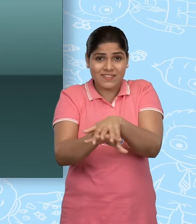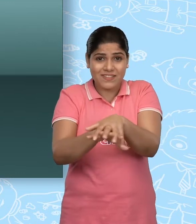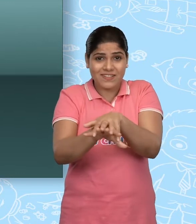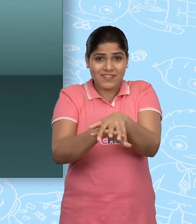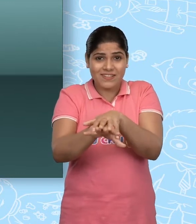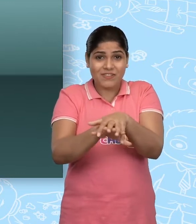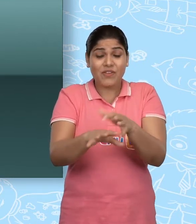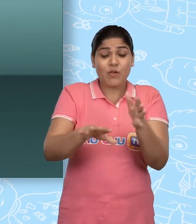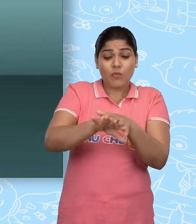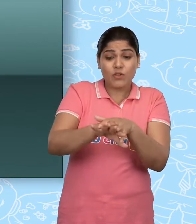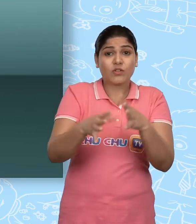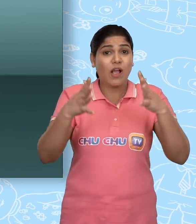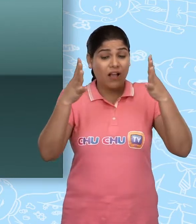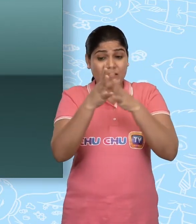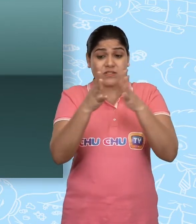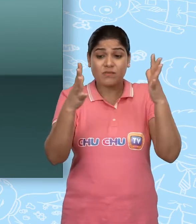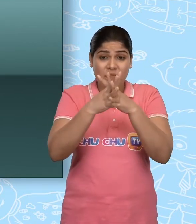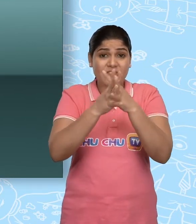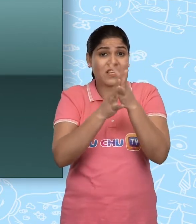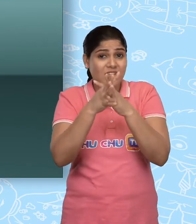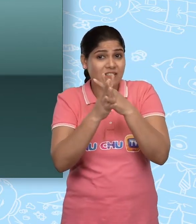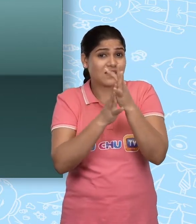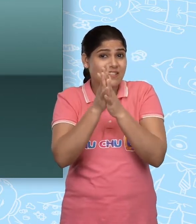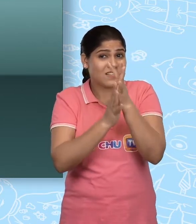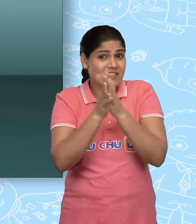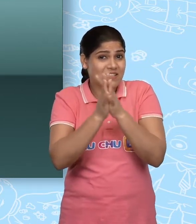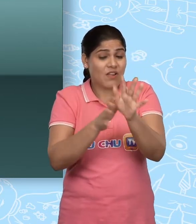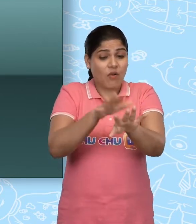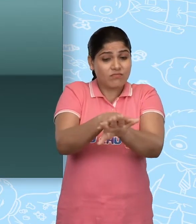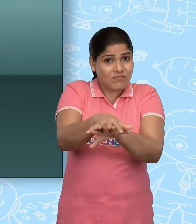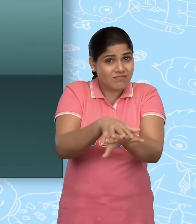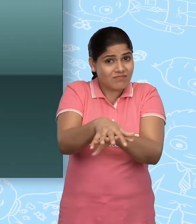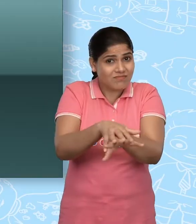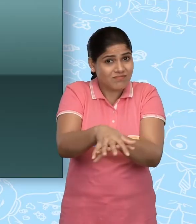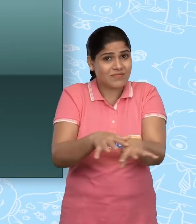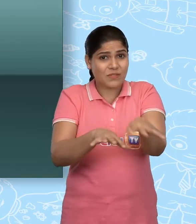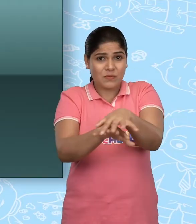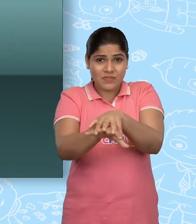फिर उँगलियों को आपस में फसा कर, हथेलियों को ऊपर और निचे से मलो